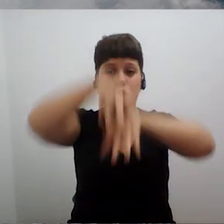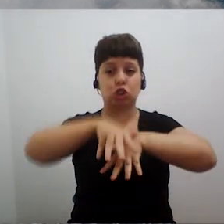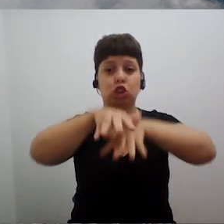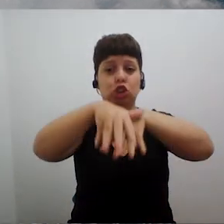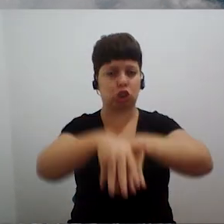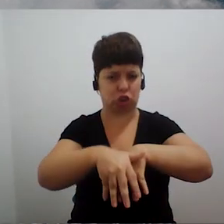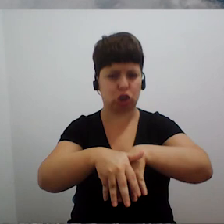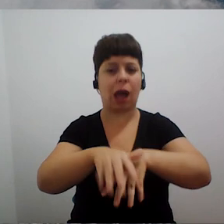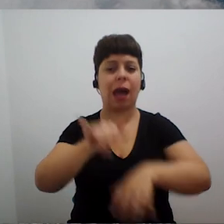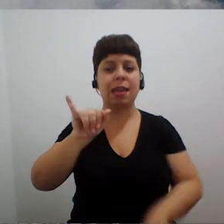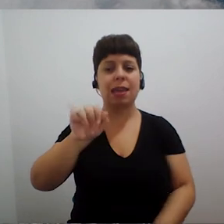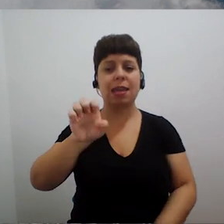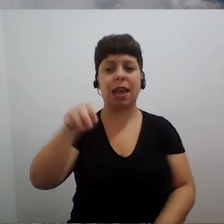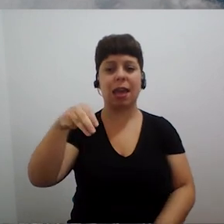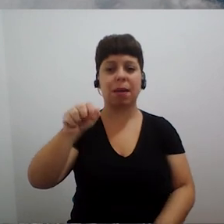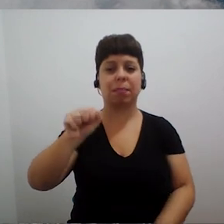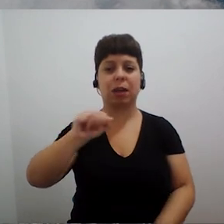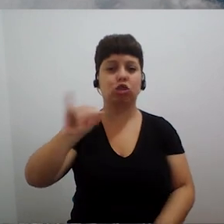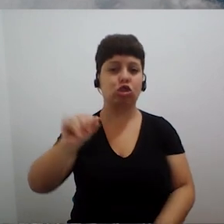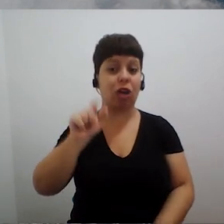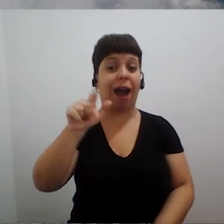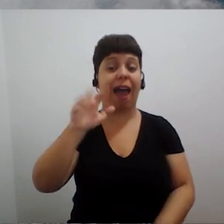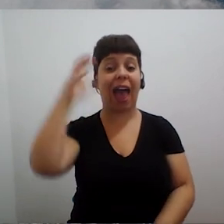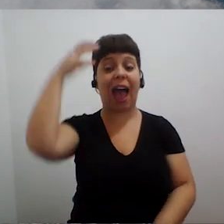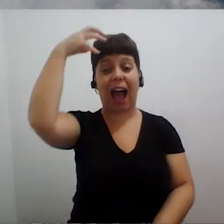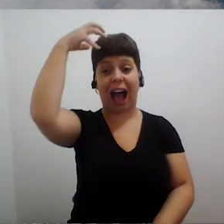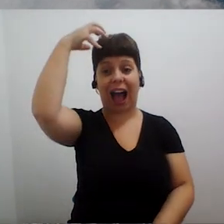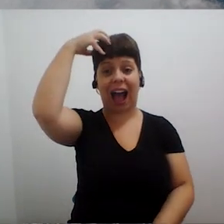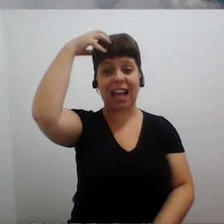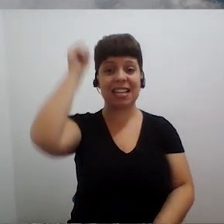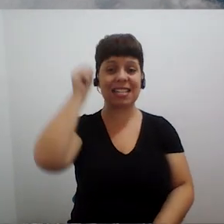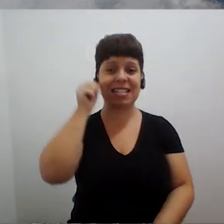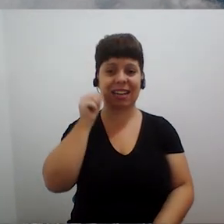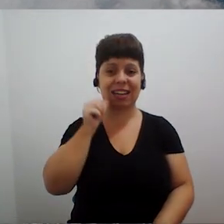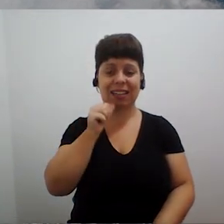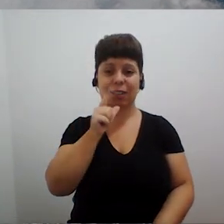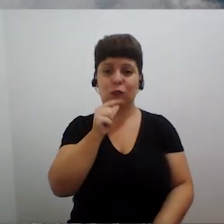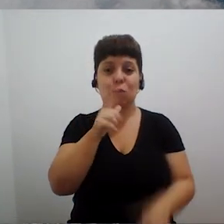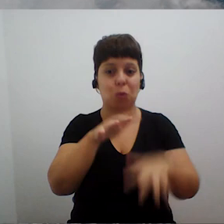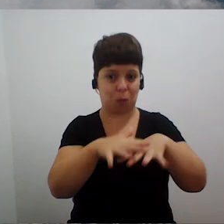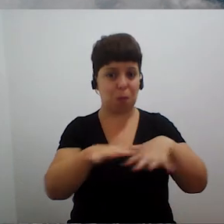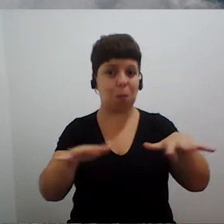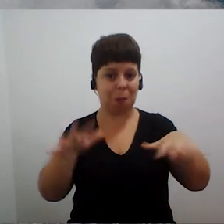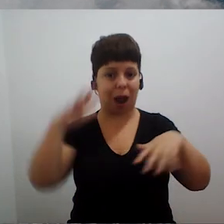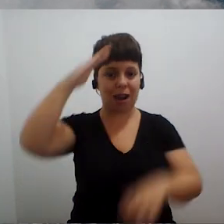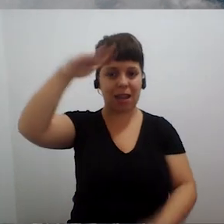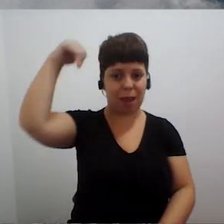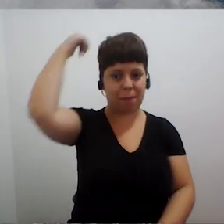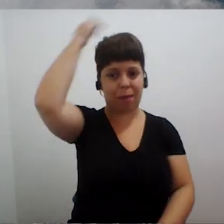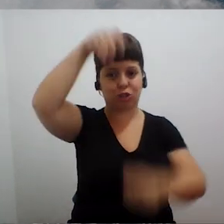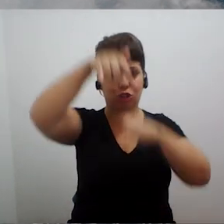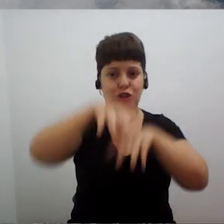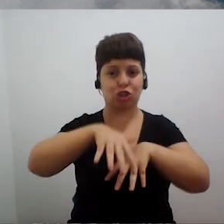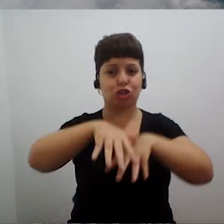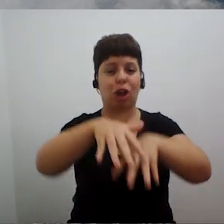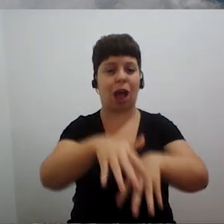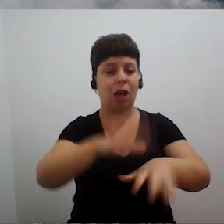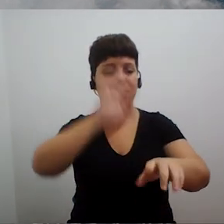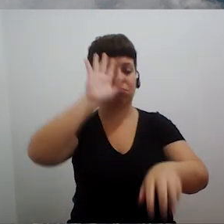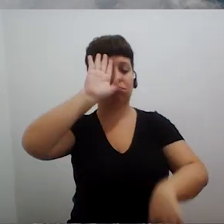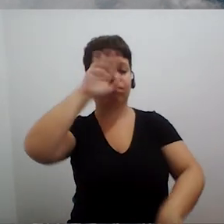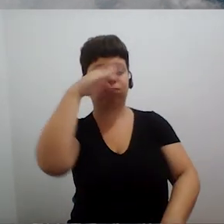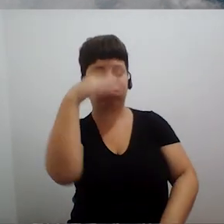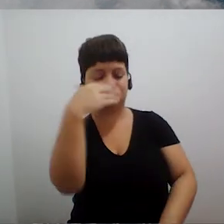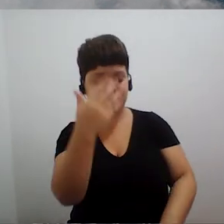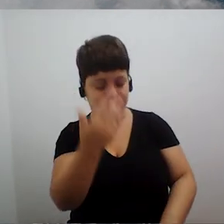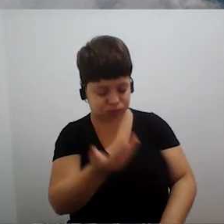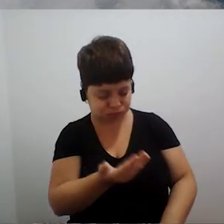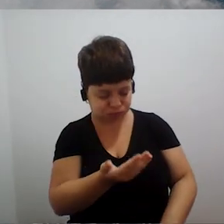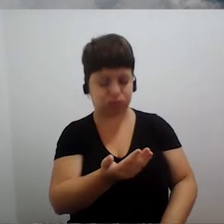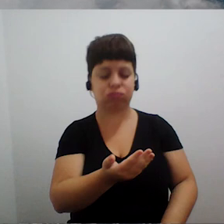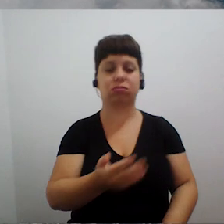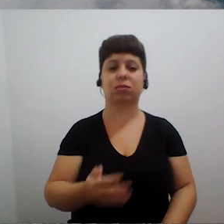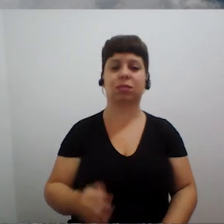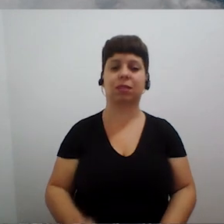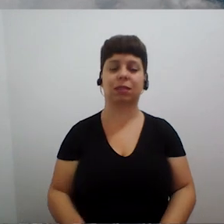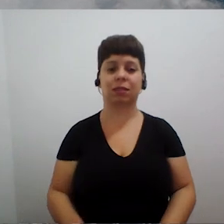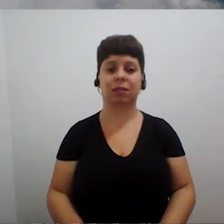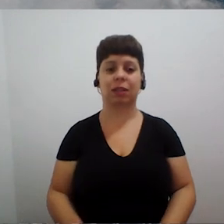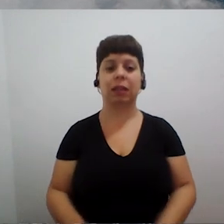ela e a família Yaocumn que nós celebramos entendeu para que ultimamente nós fazemos campanha